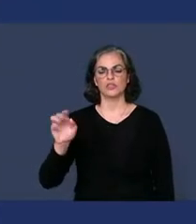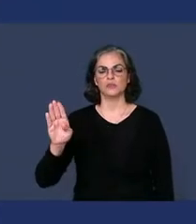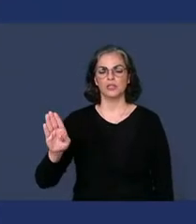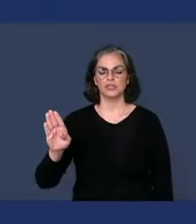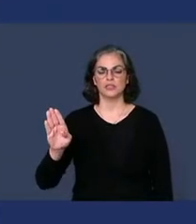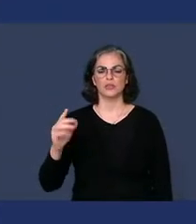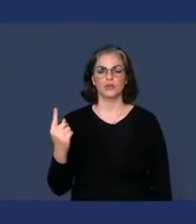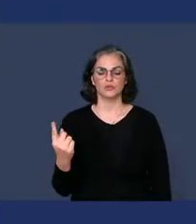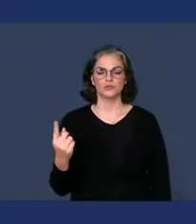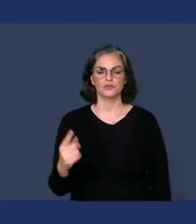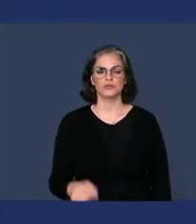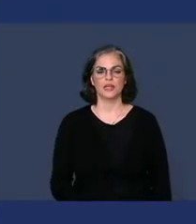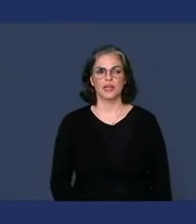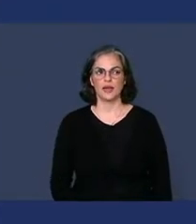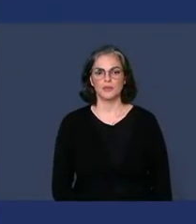EMERGÊNCIA CULTURAL. E ELA